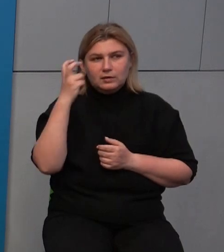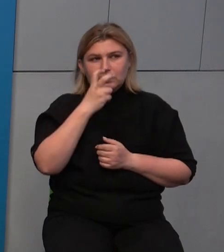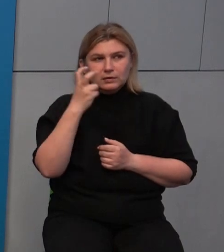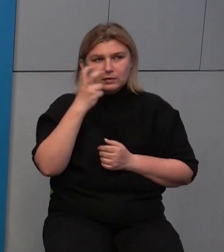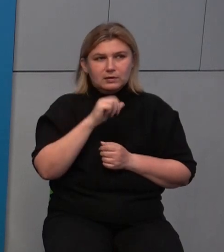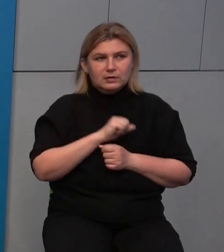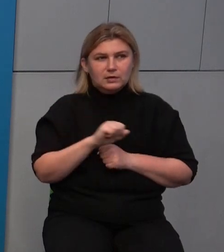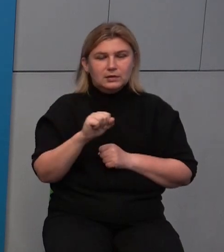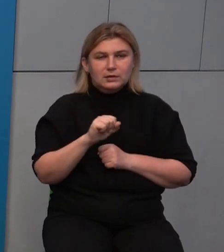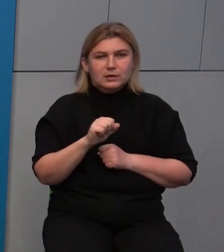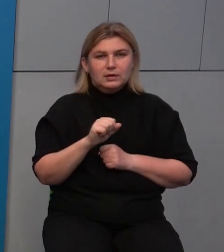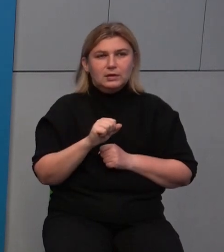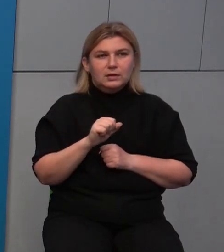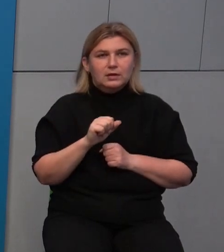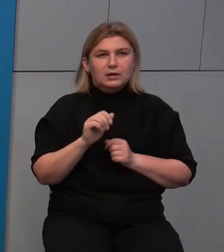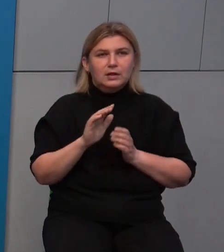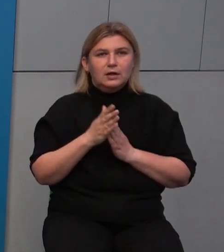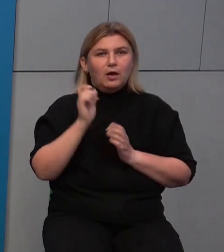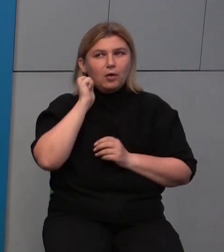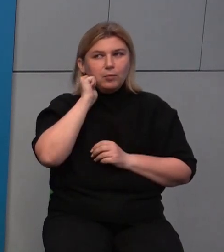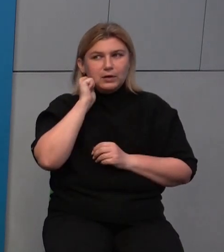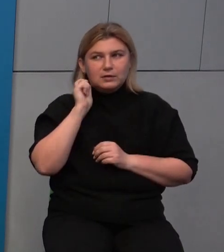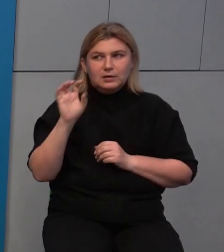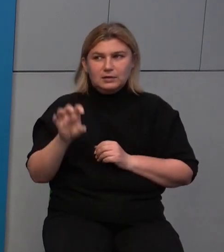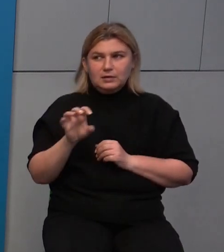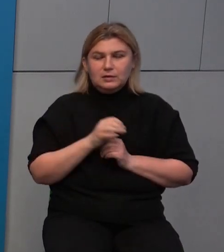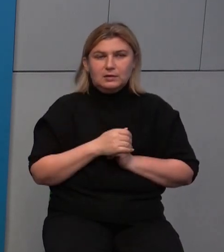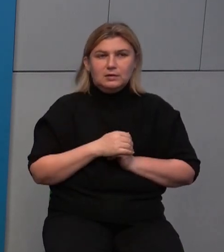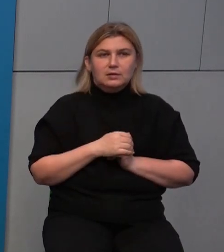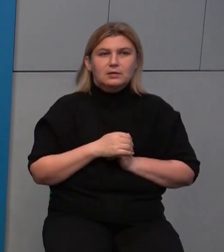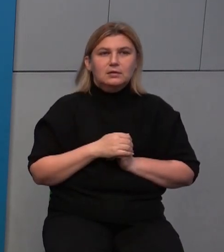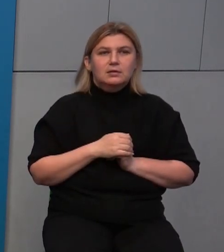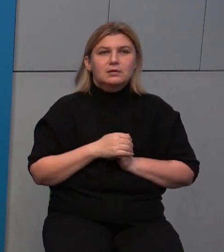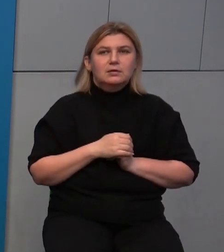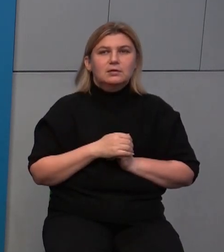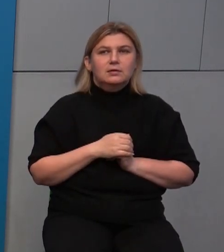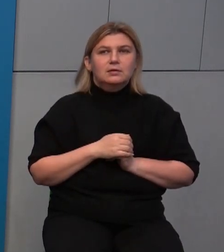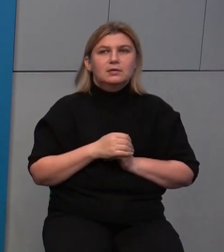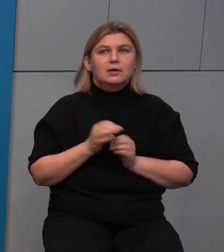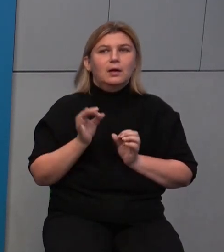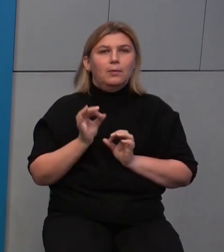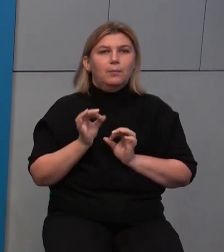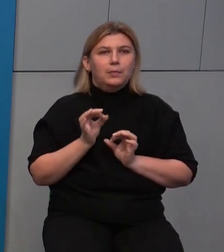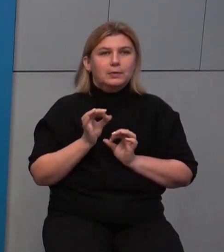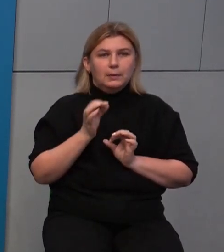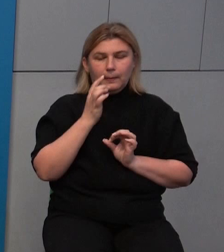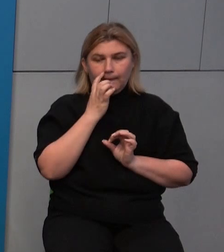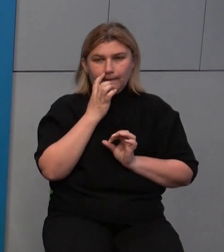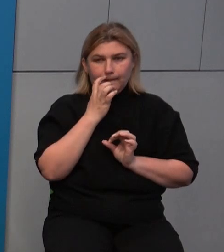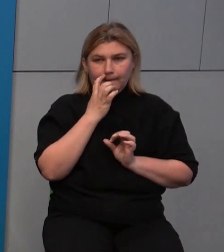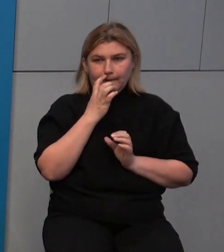to jest literatura feministyczna, a obecnie taką pisarką,